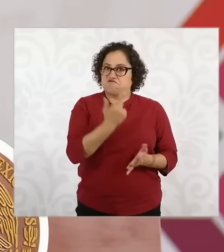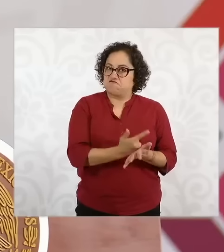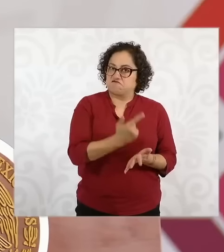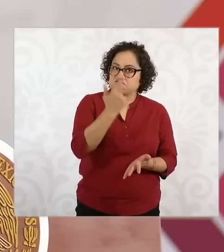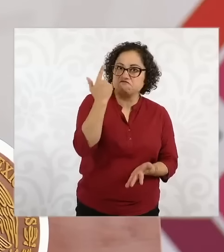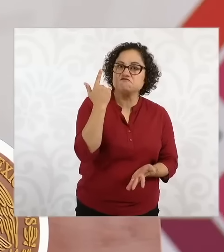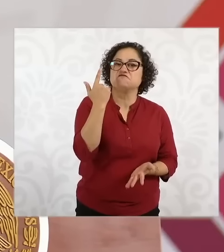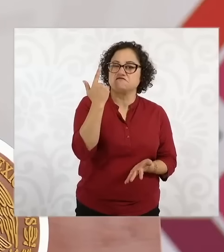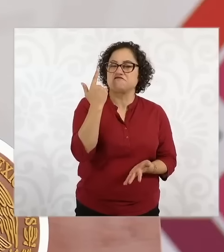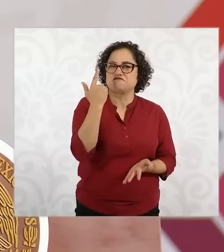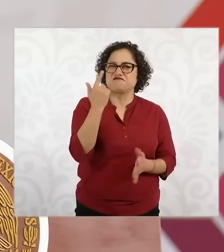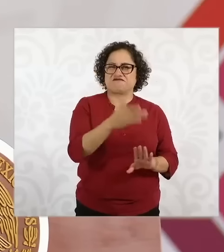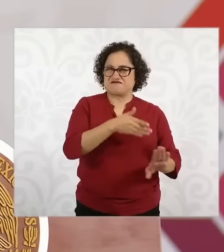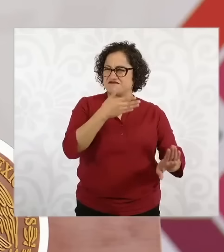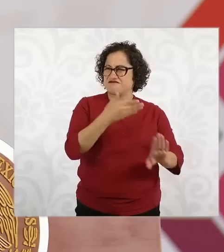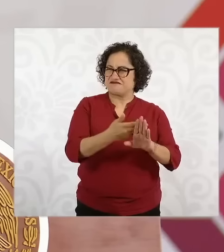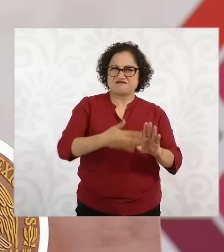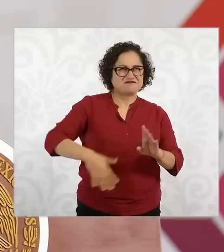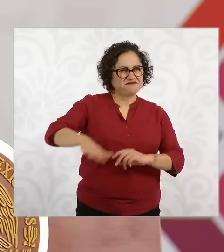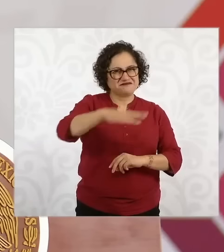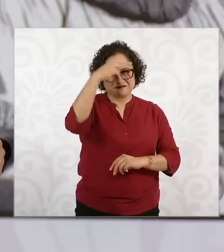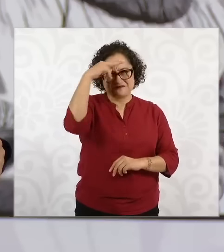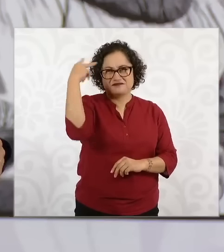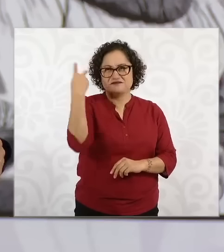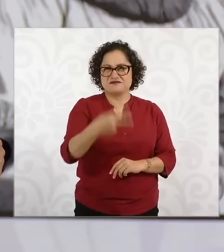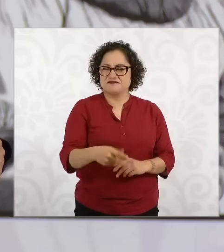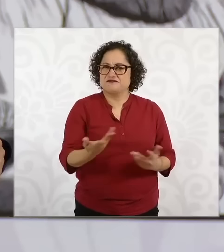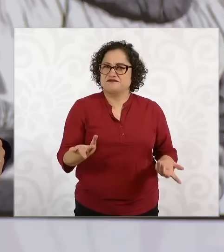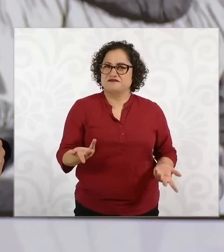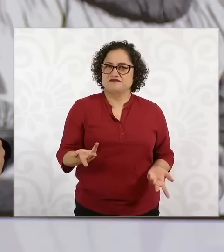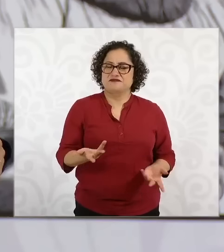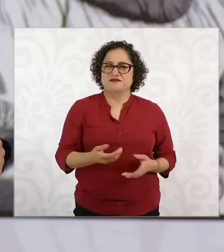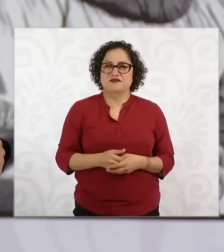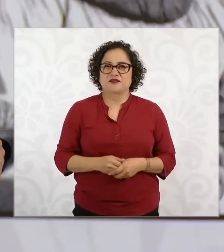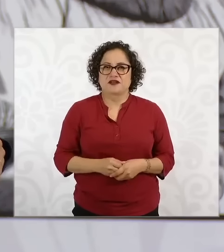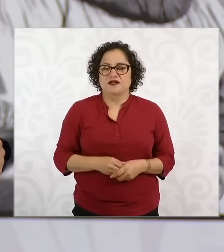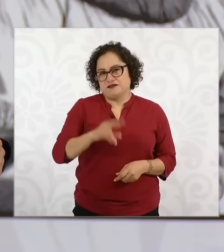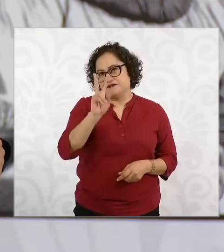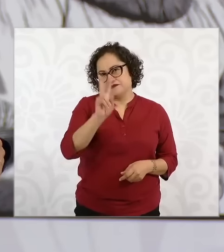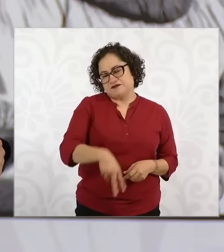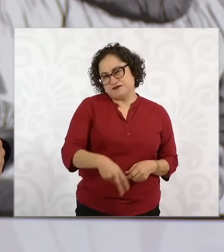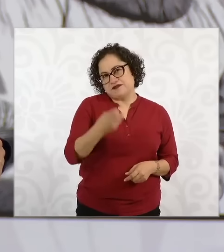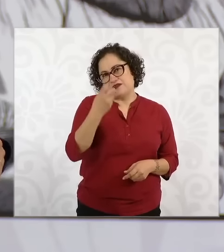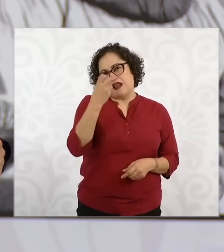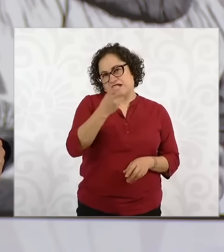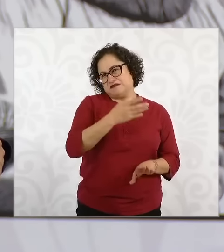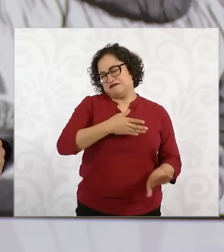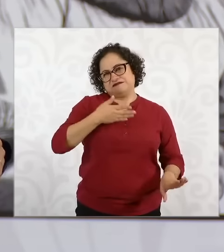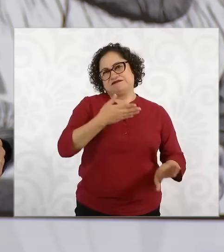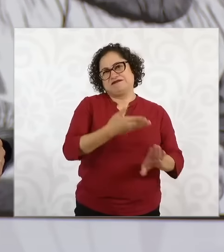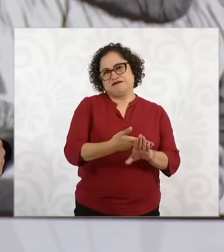a todas y todos los mexicanos. Una absoluta ofensa. Yo no me siento ofendida, la verdad.